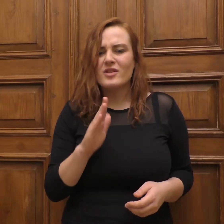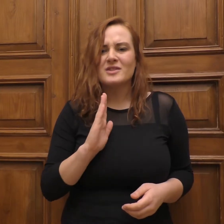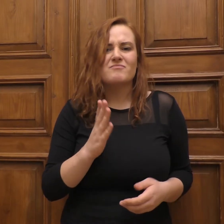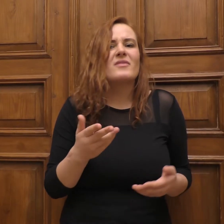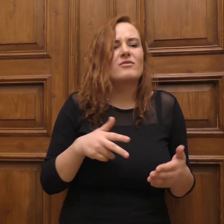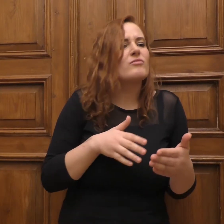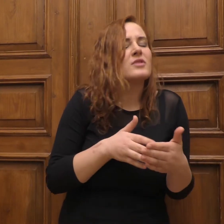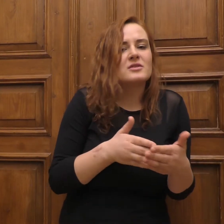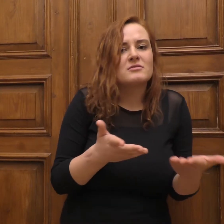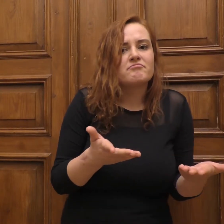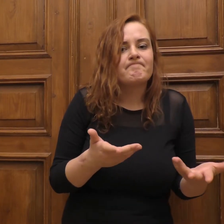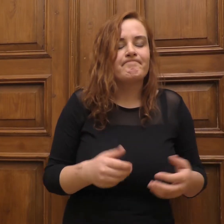Opowiem teraz jak wyglądać będą testy.